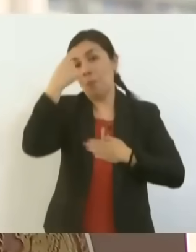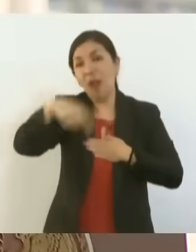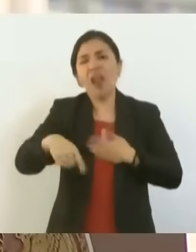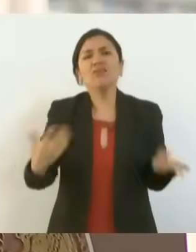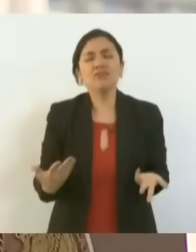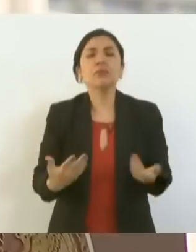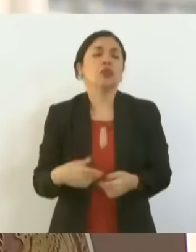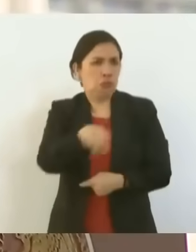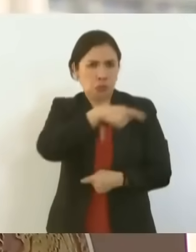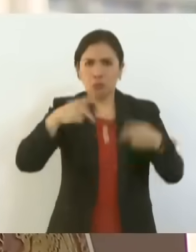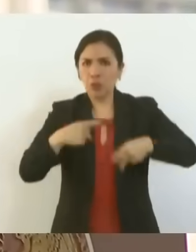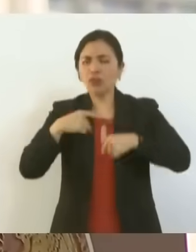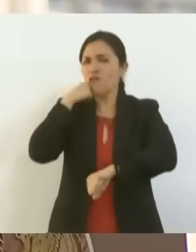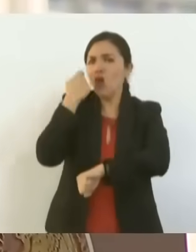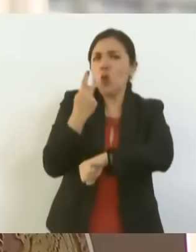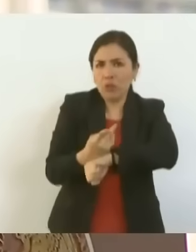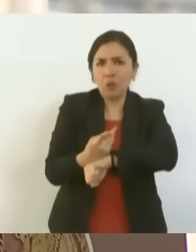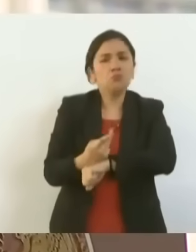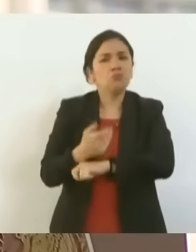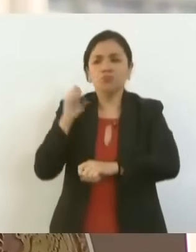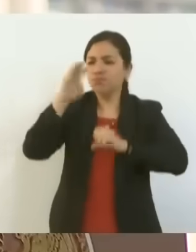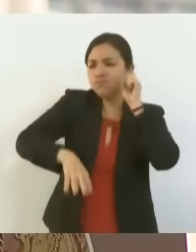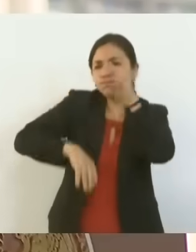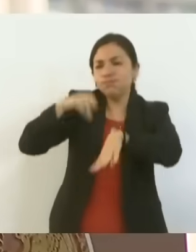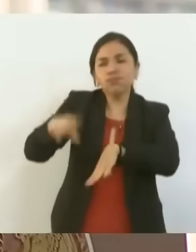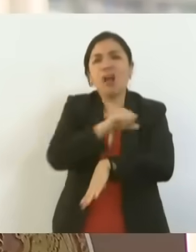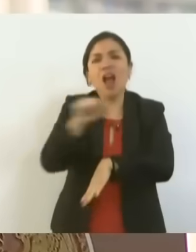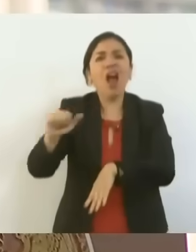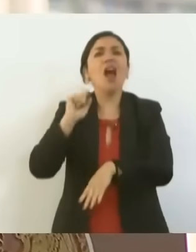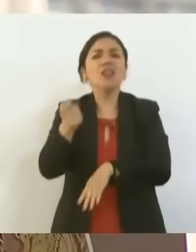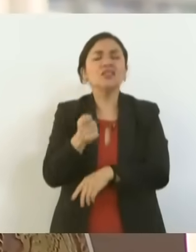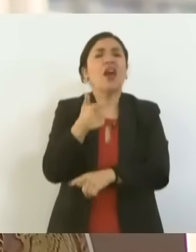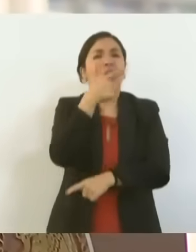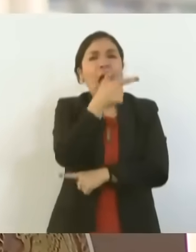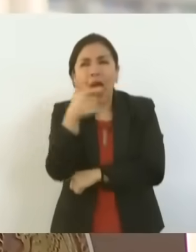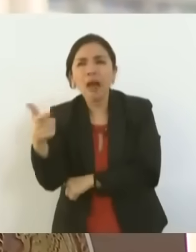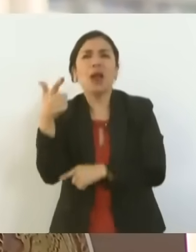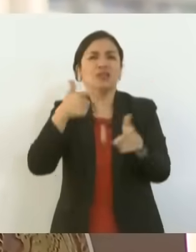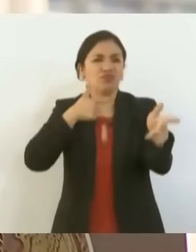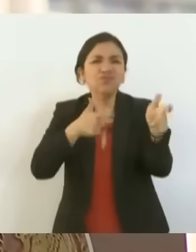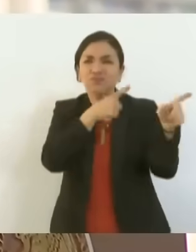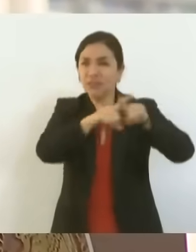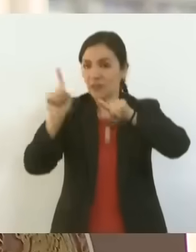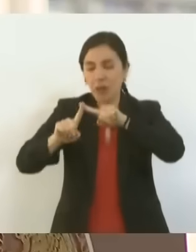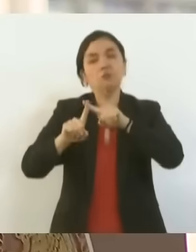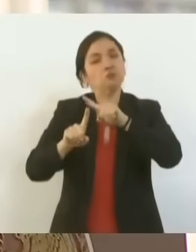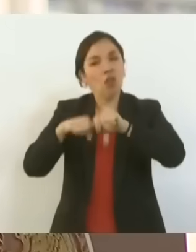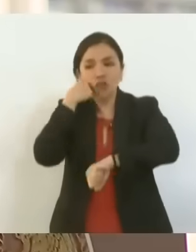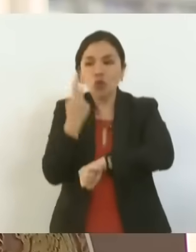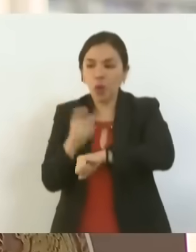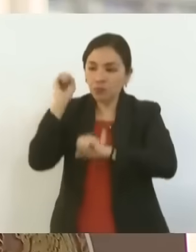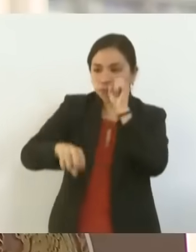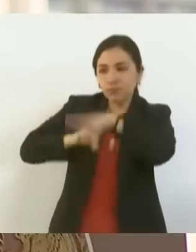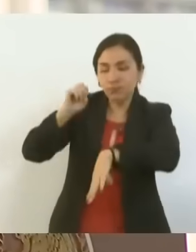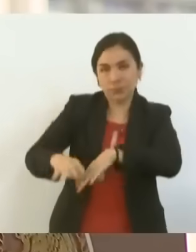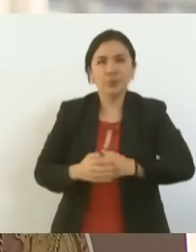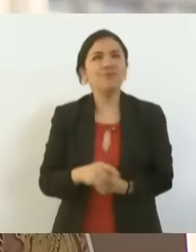voluntariamente todo tipo de armamento de nuestros entornos. Como todos sabemos,